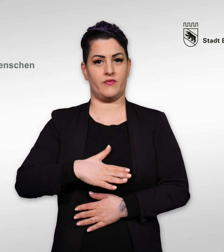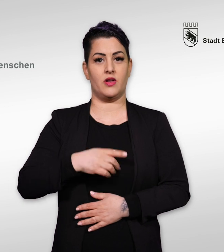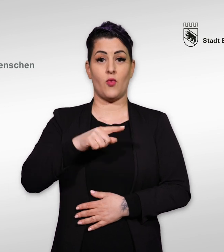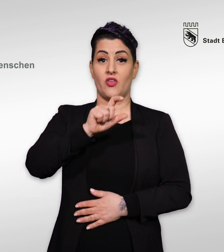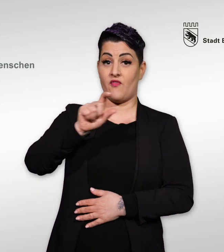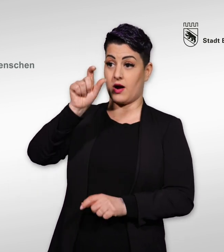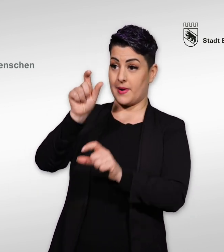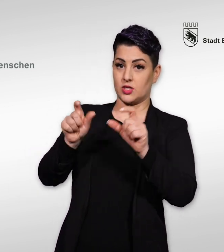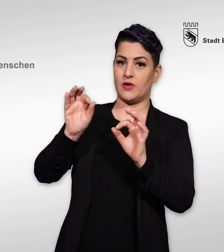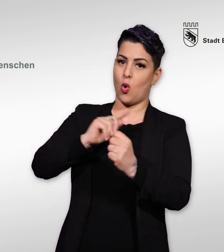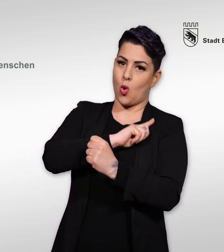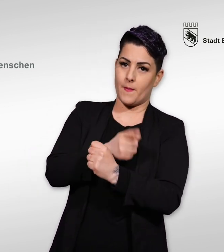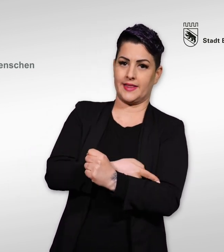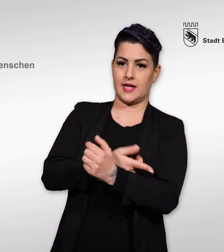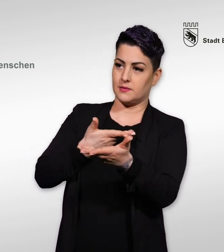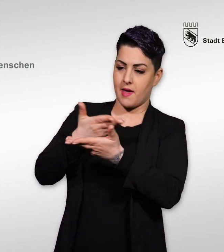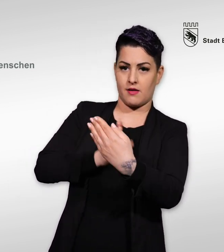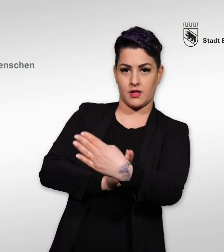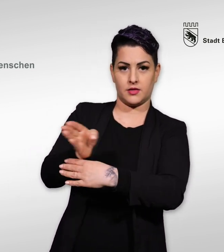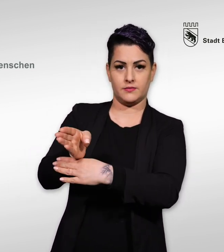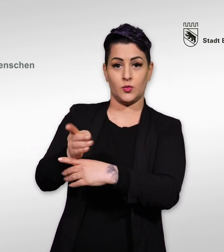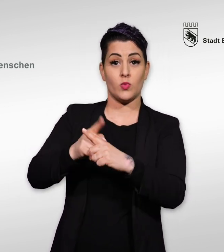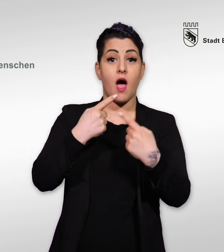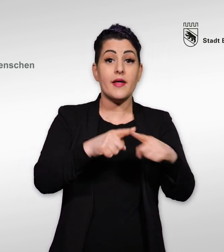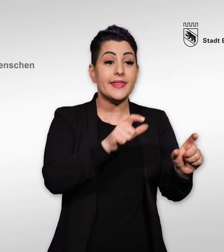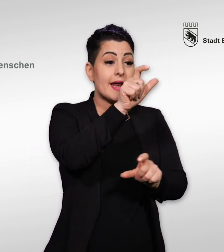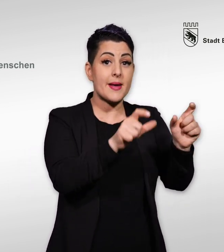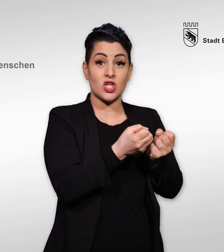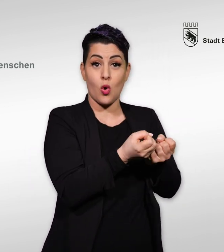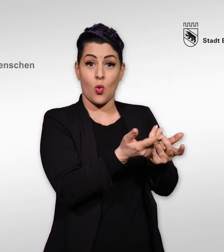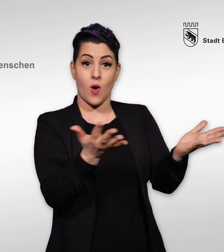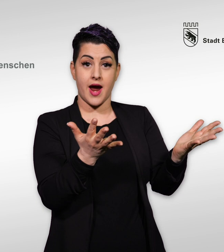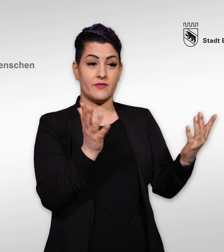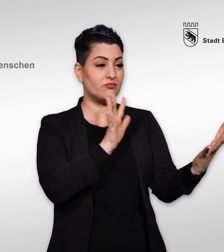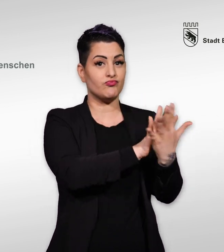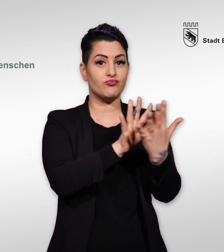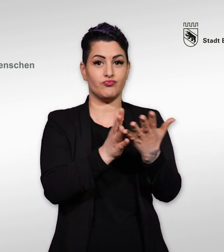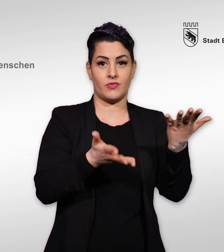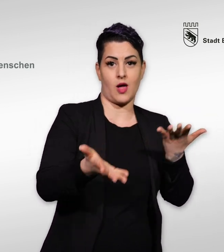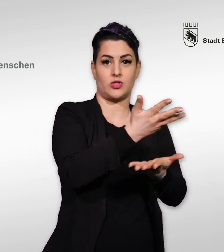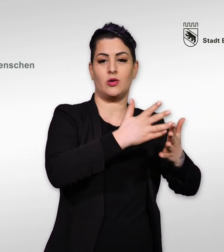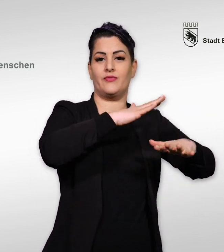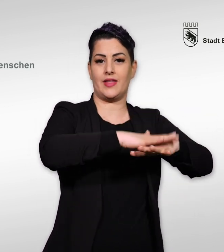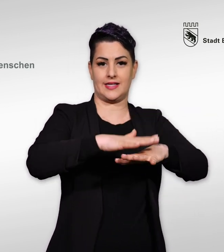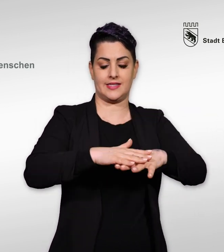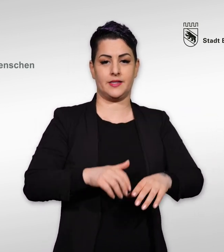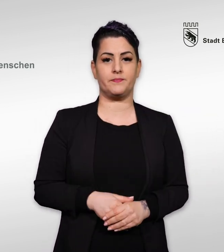sich von einer kompetenten Fachperson beraten zu lassen und sich mit anderen queeren Menschen auszutauschen und zu vernetzen.